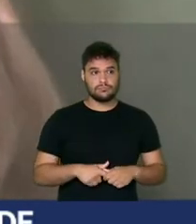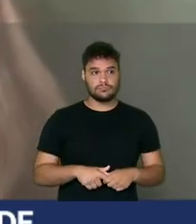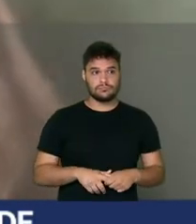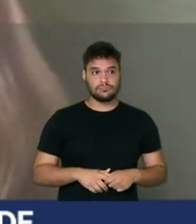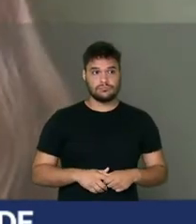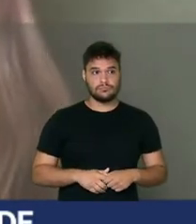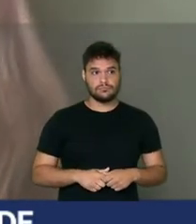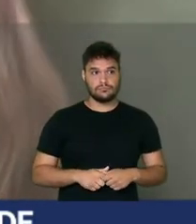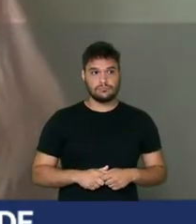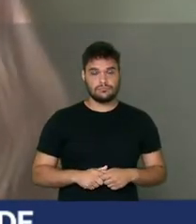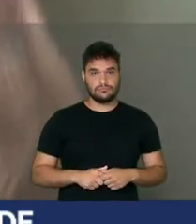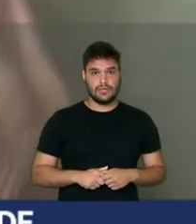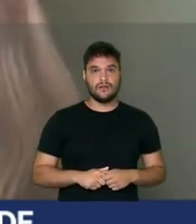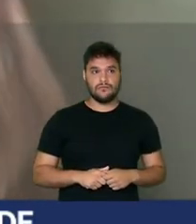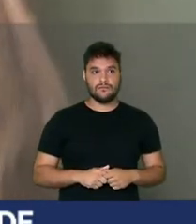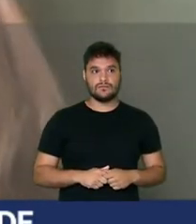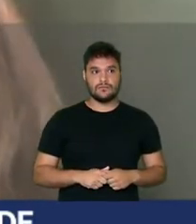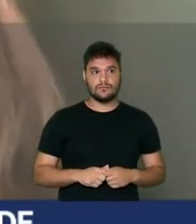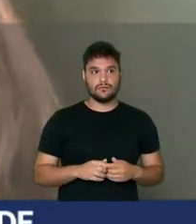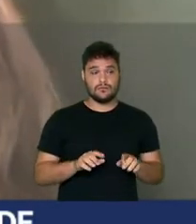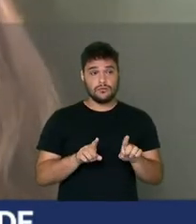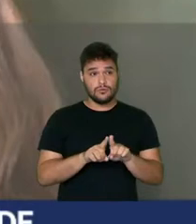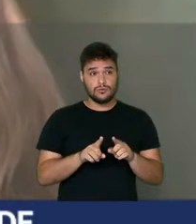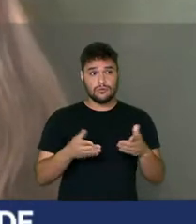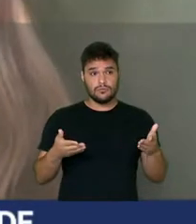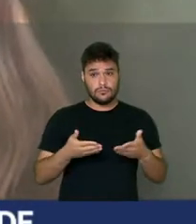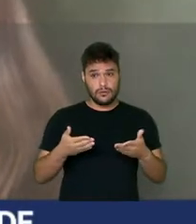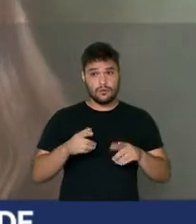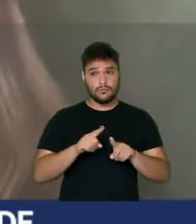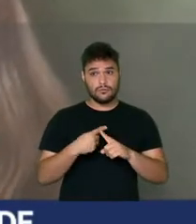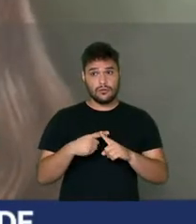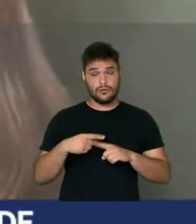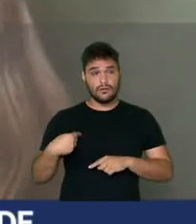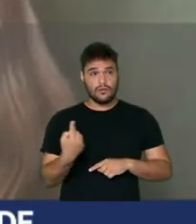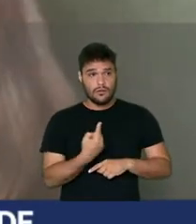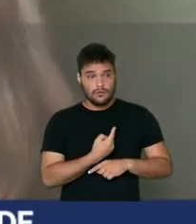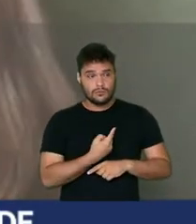TAMBÉM FOI ACATADA, RETIRANDO A EXPRESSÃO LGBT PORQUE NÓS NÃO QUEREMOS QUE A CULTURA